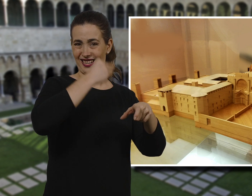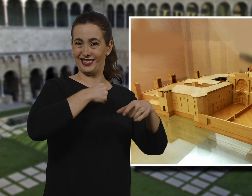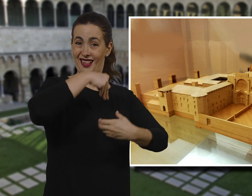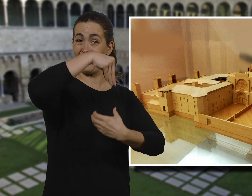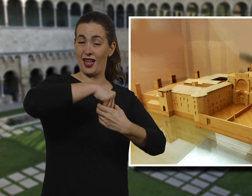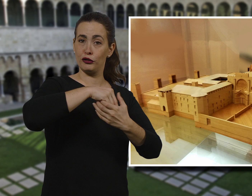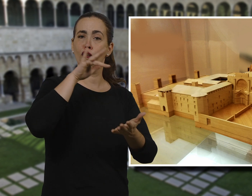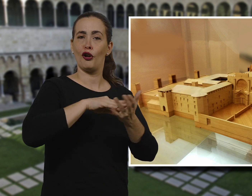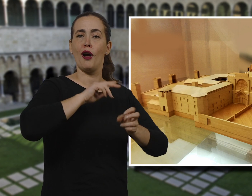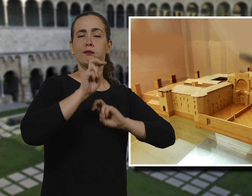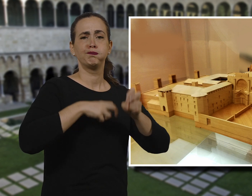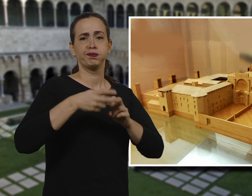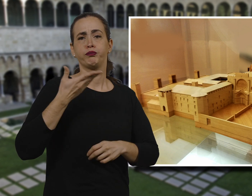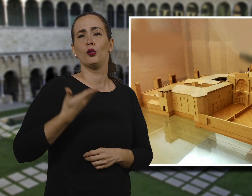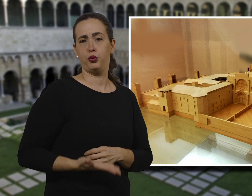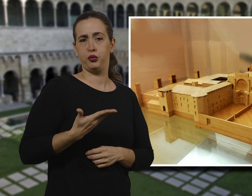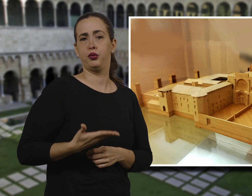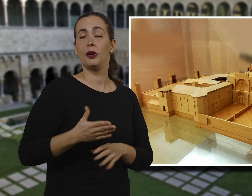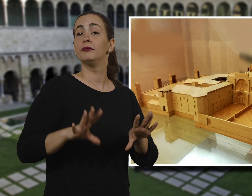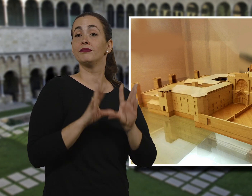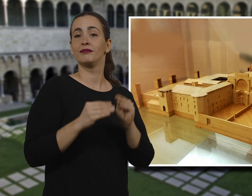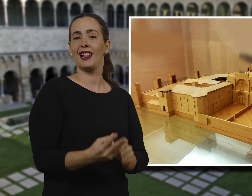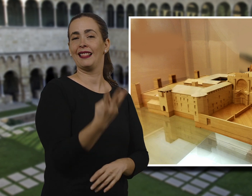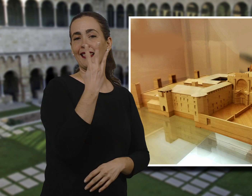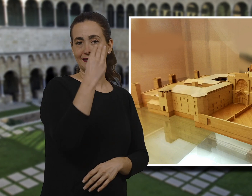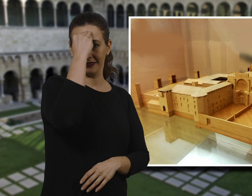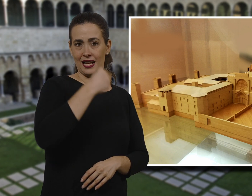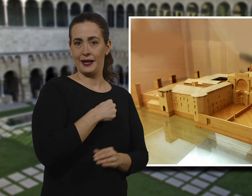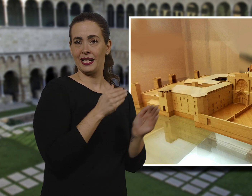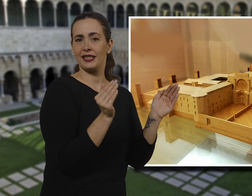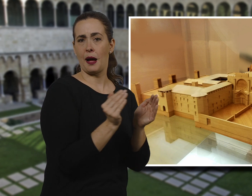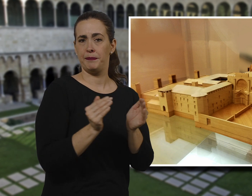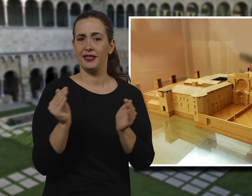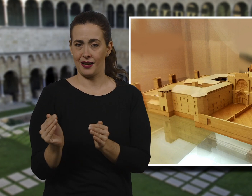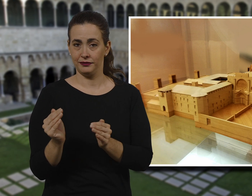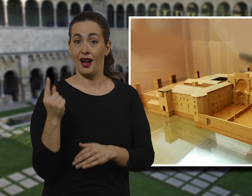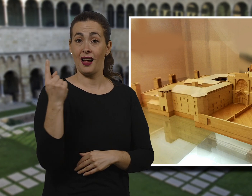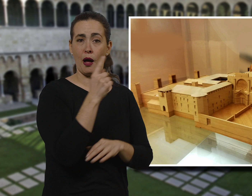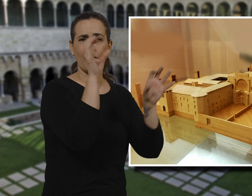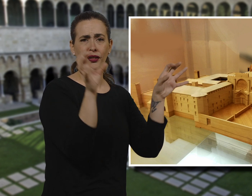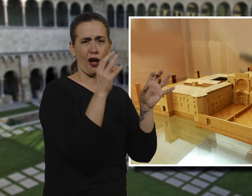i a la nau sud de l’església. Aquesta es compartimenta i en resultaran tres capelles,